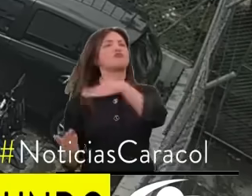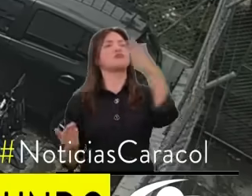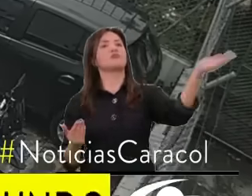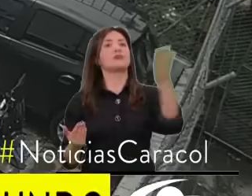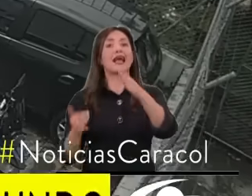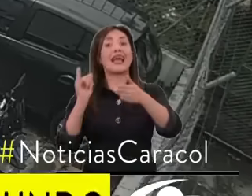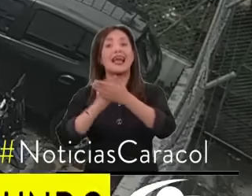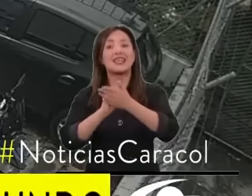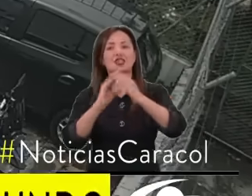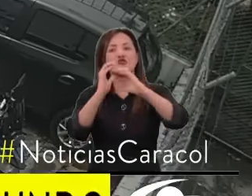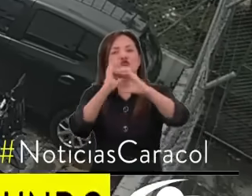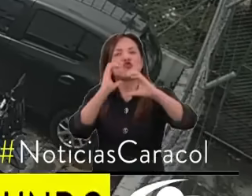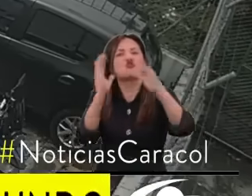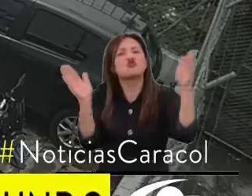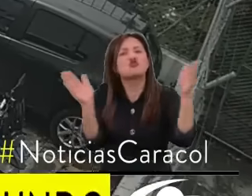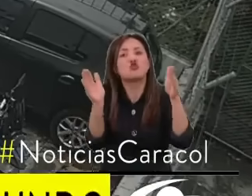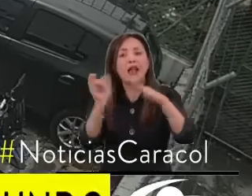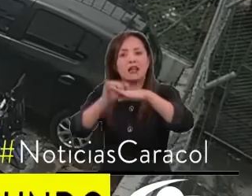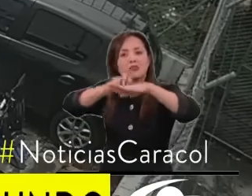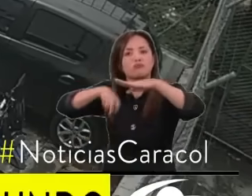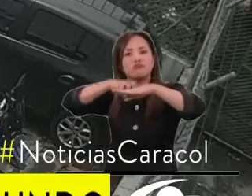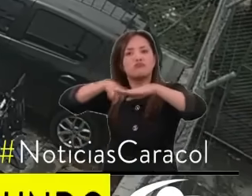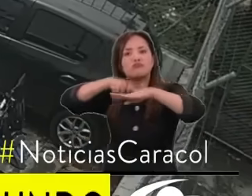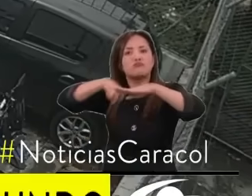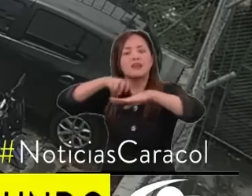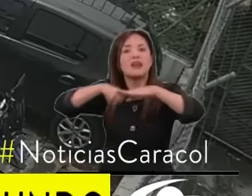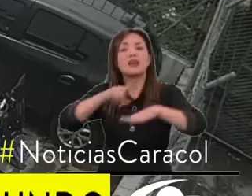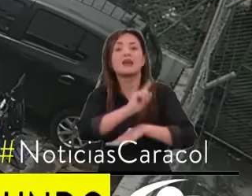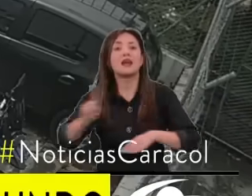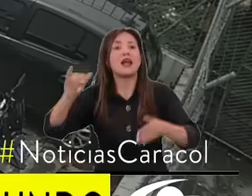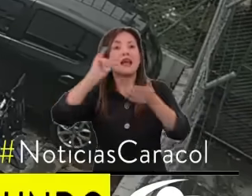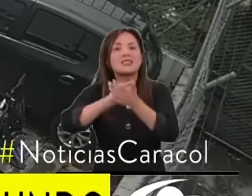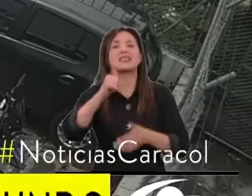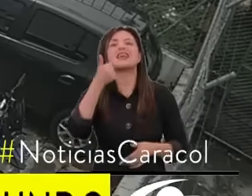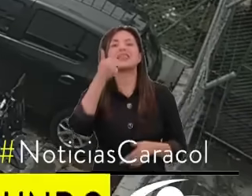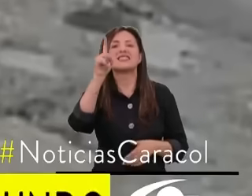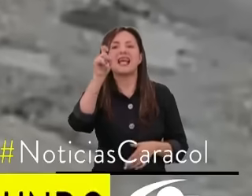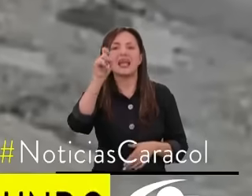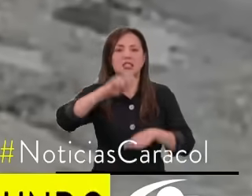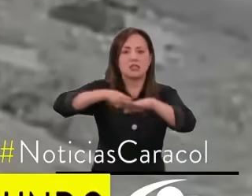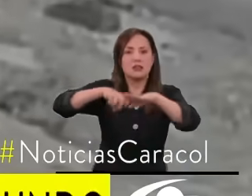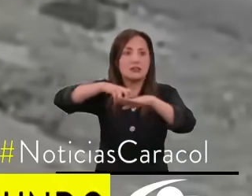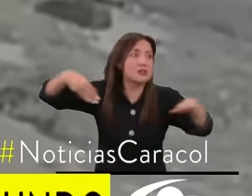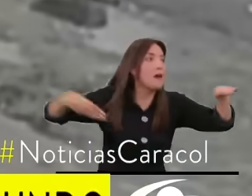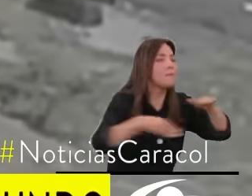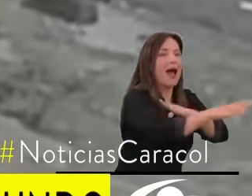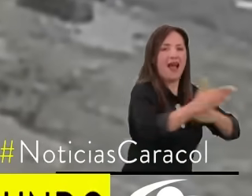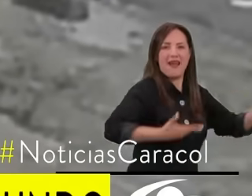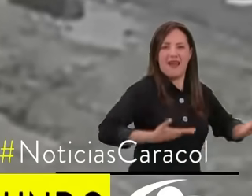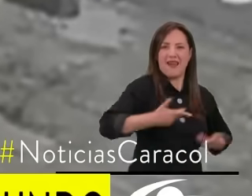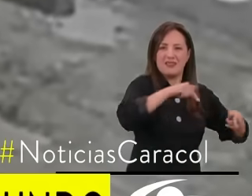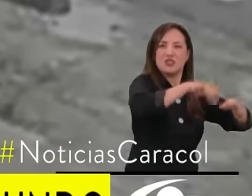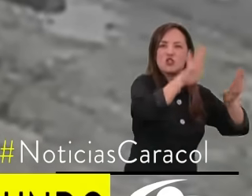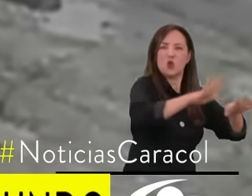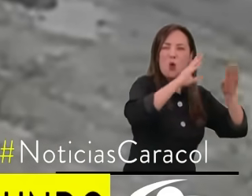11:40 de la mañana y un grupo numeroso de motociclistas aguarden esquina el falso agente de tránsito le da paso a esta